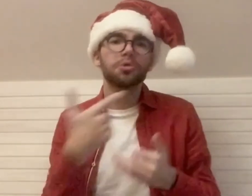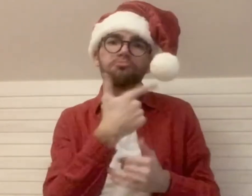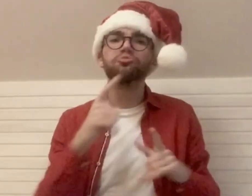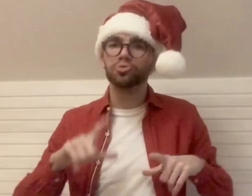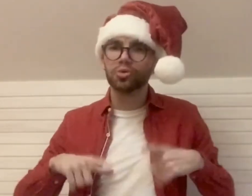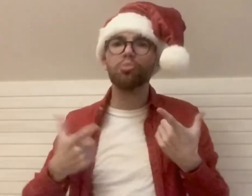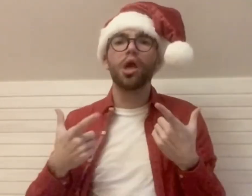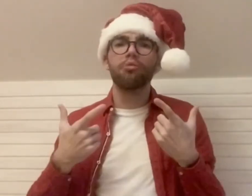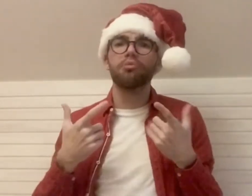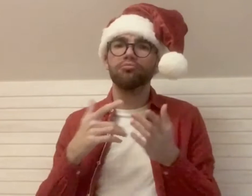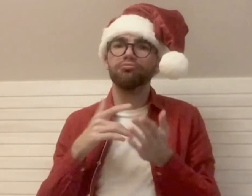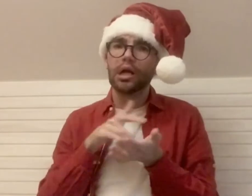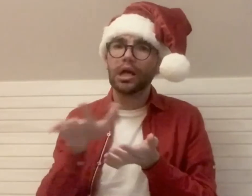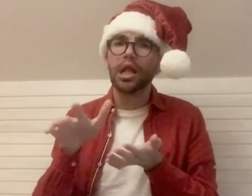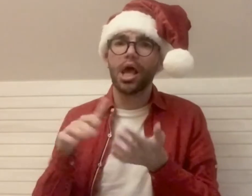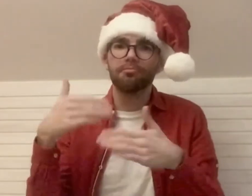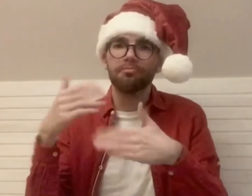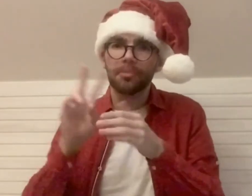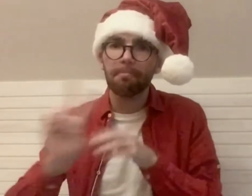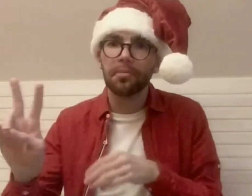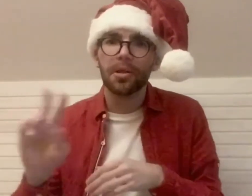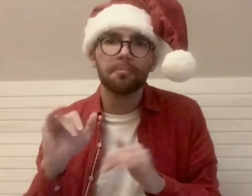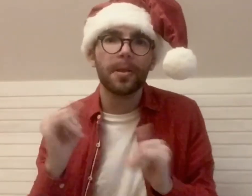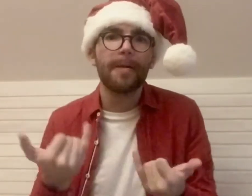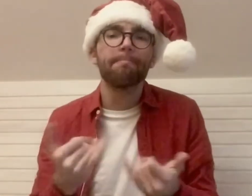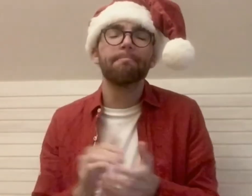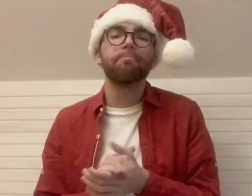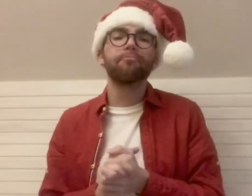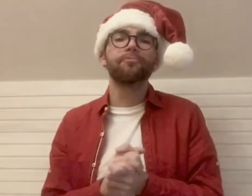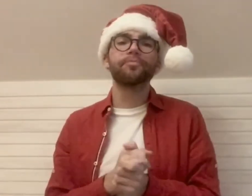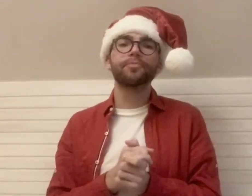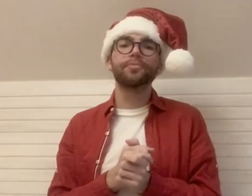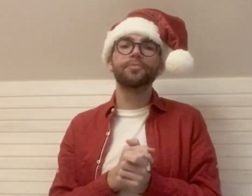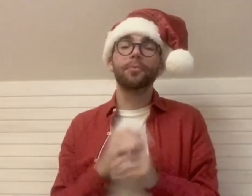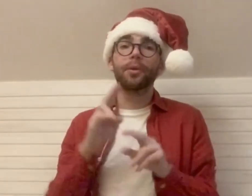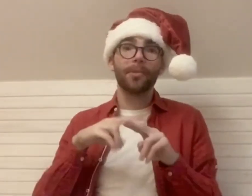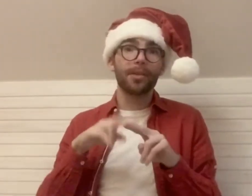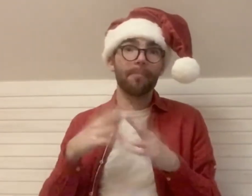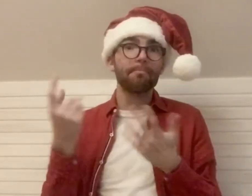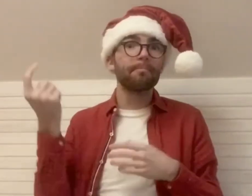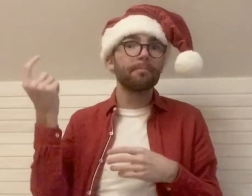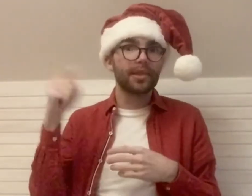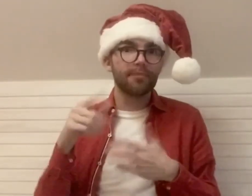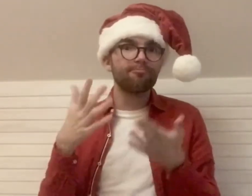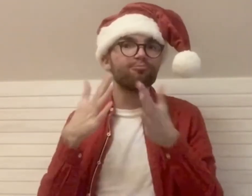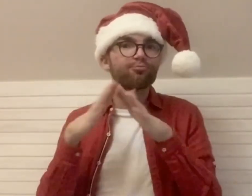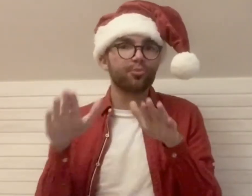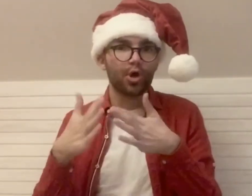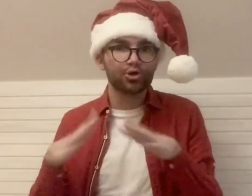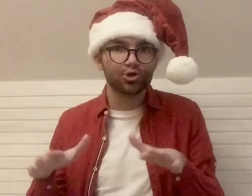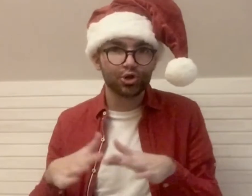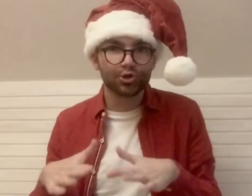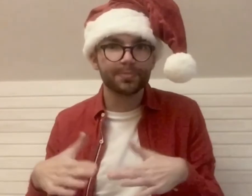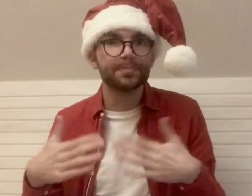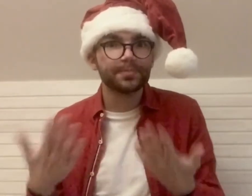Kljub temu sta lahko živela naprej. Ko je prišel božični dan,